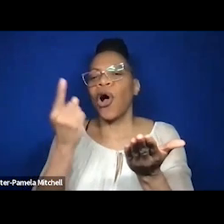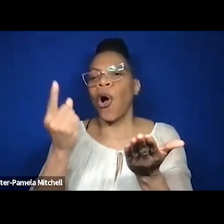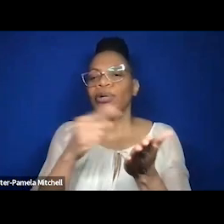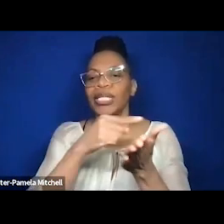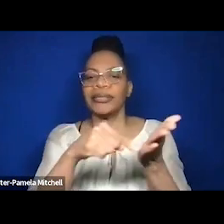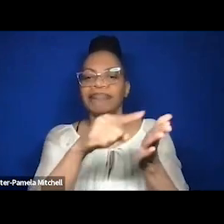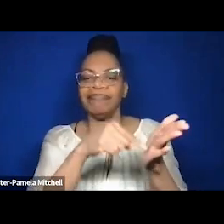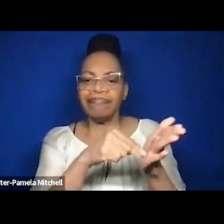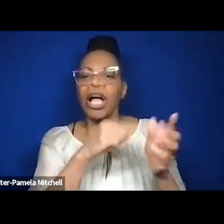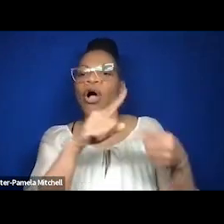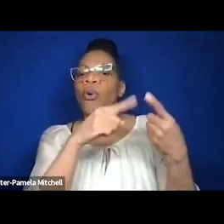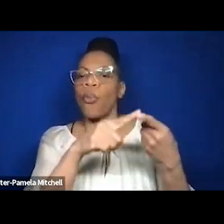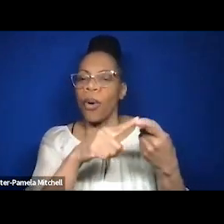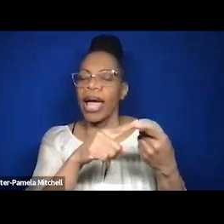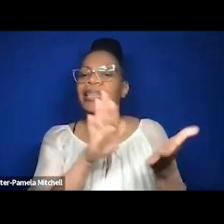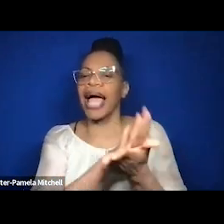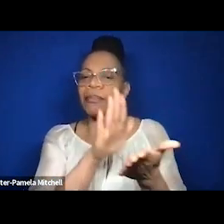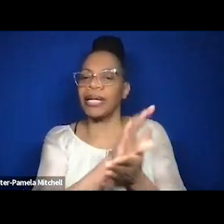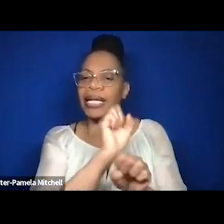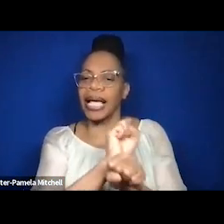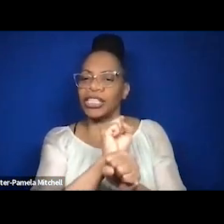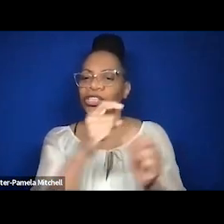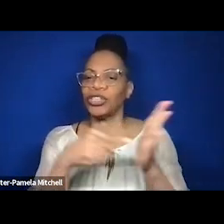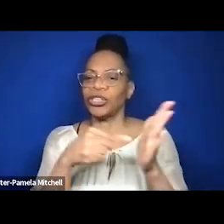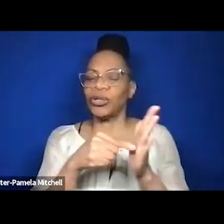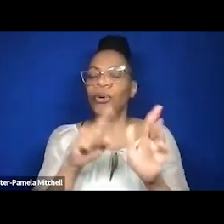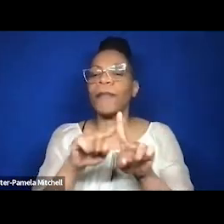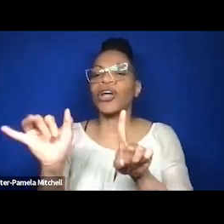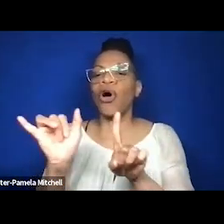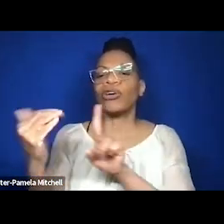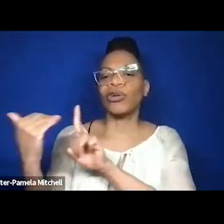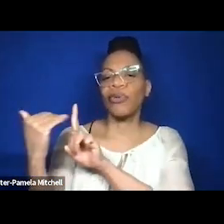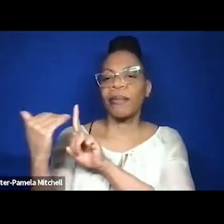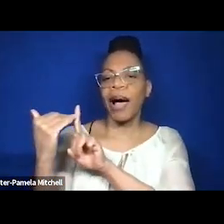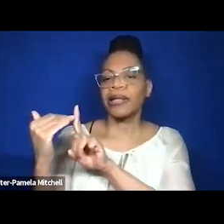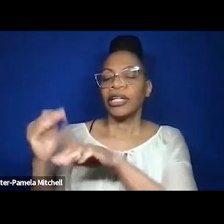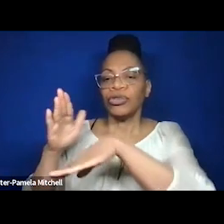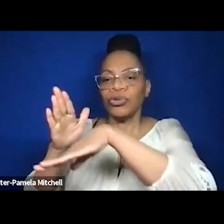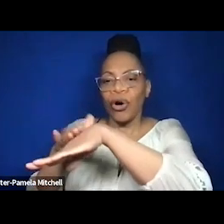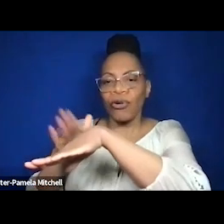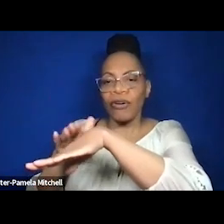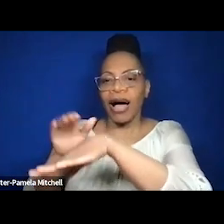sino que también lo uso para recordatorios para notificar a la Seguridad Social que voy a enviar algo pronto